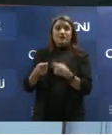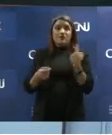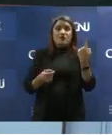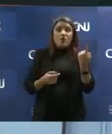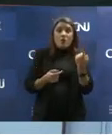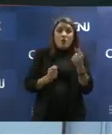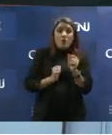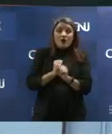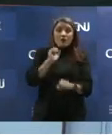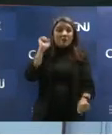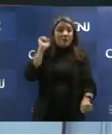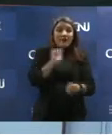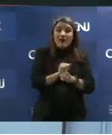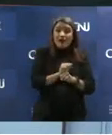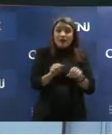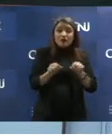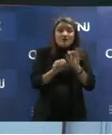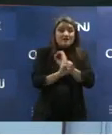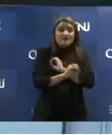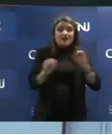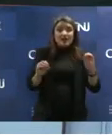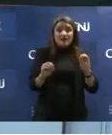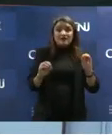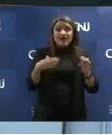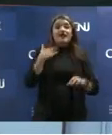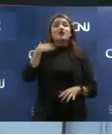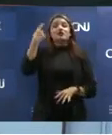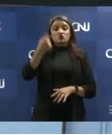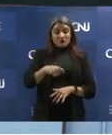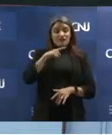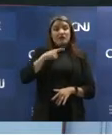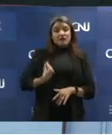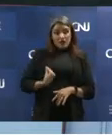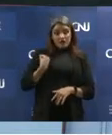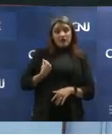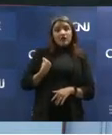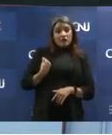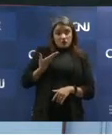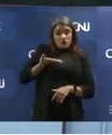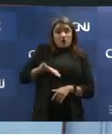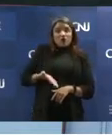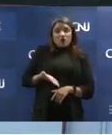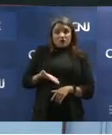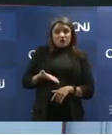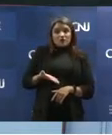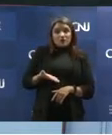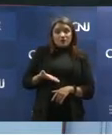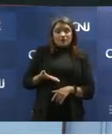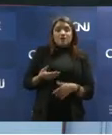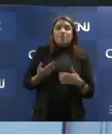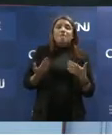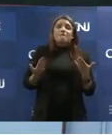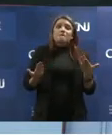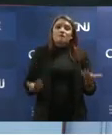em que a magistrada estava atuando ativamente. Então, como uma prisão de 2015,